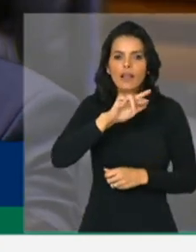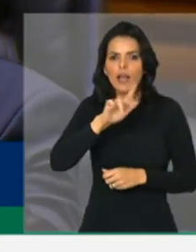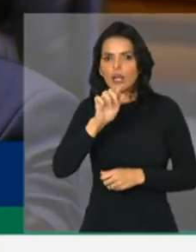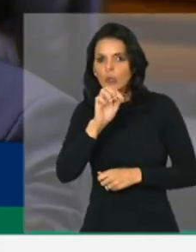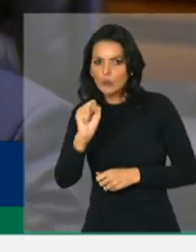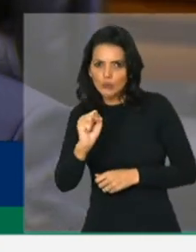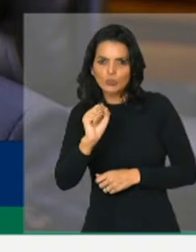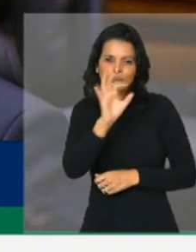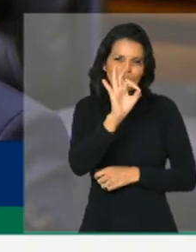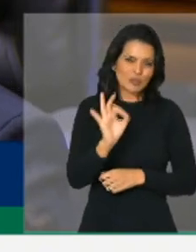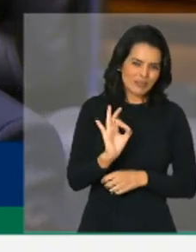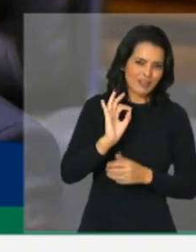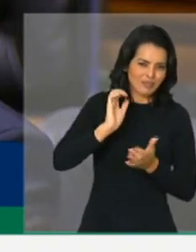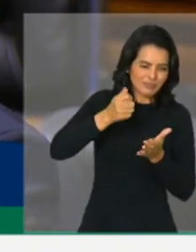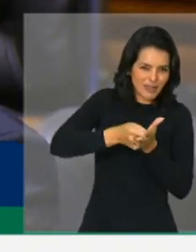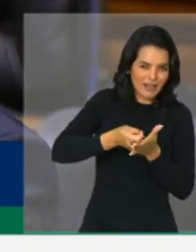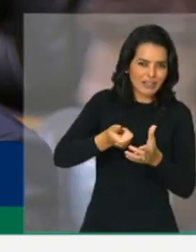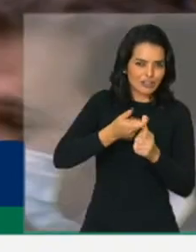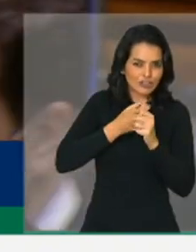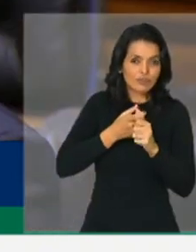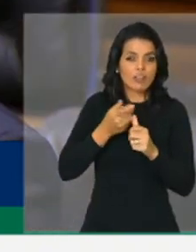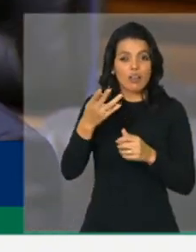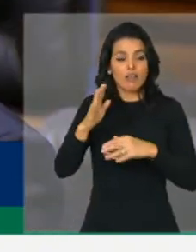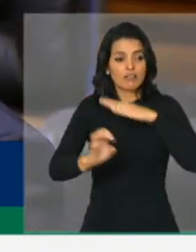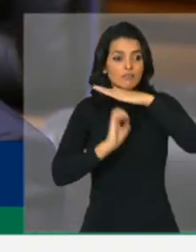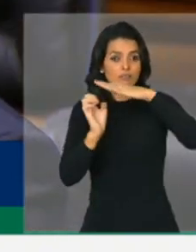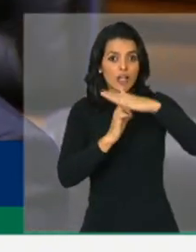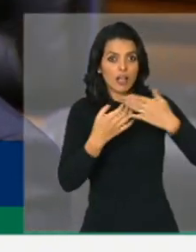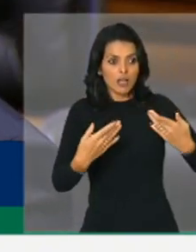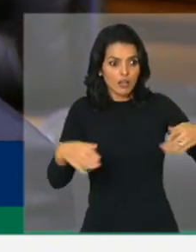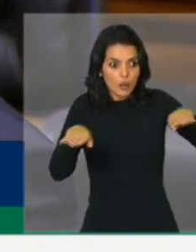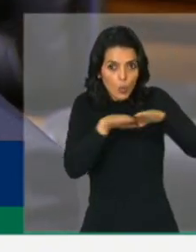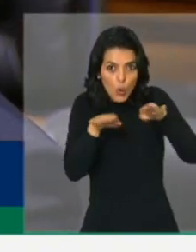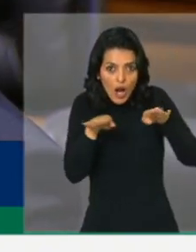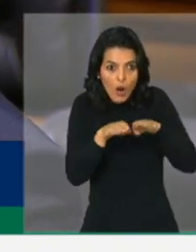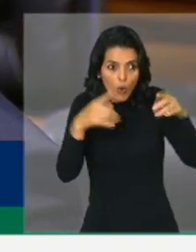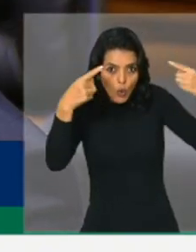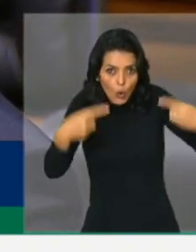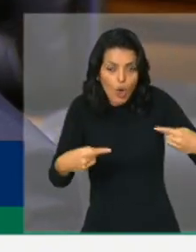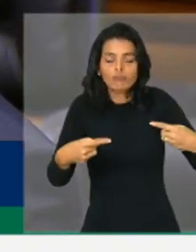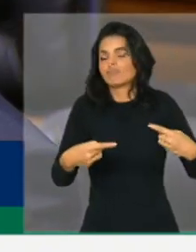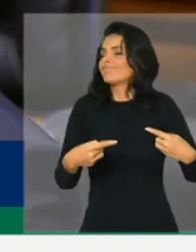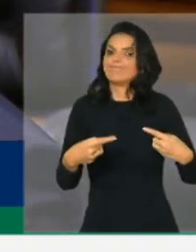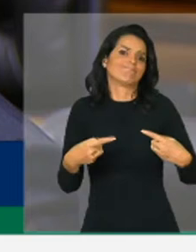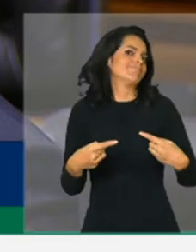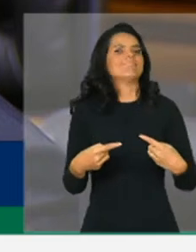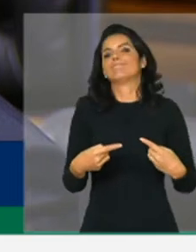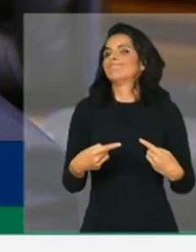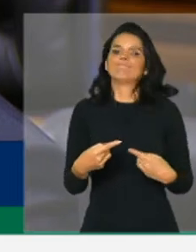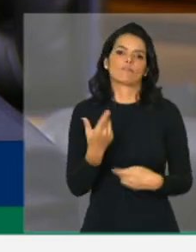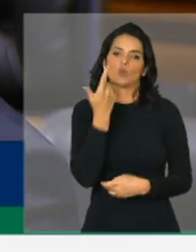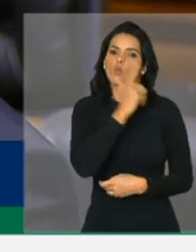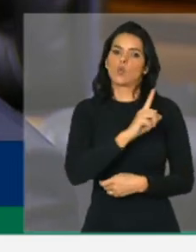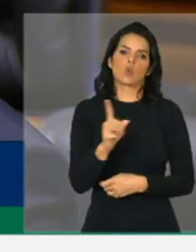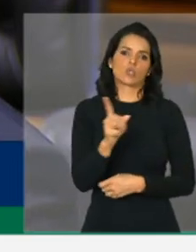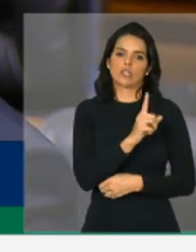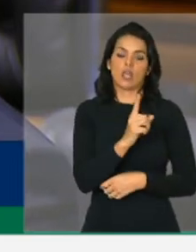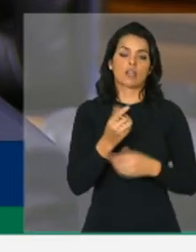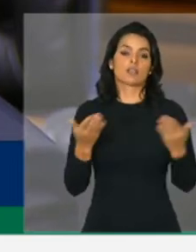CONFECÇÃO DO NORDESTE, DE CARUARU, POR EXEMPLO, COMPETE COM A INDÚSTRIA DA CHINA. A INDÚSTRIA DE... DE MANUFATURADOS DO BRASIL, COMPETE COM A INDÚSTRIA DO